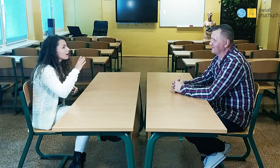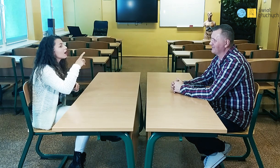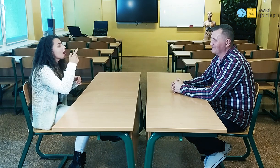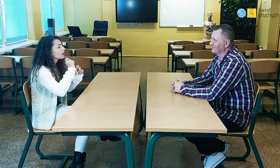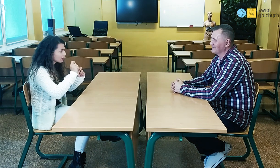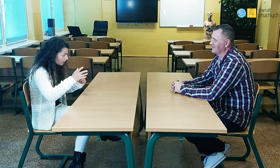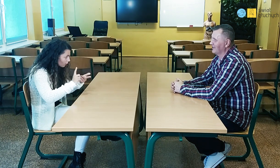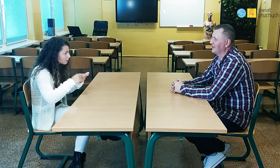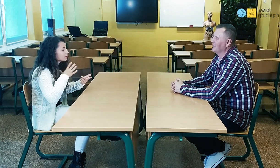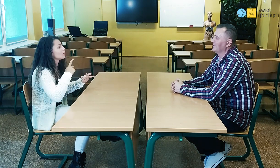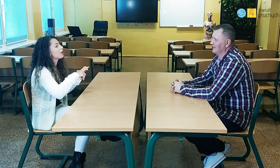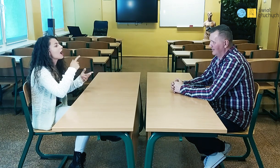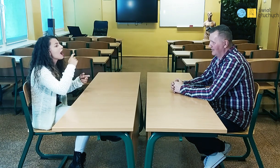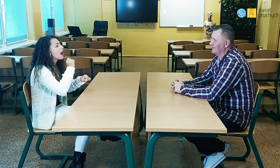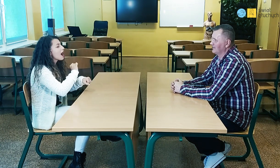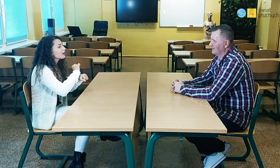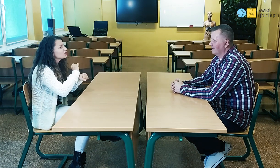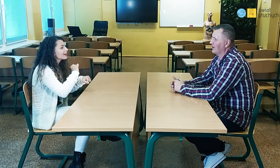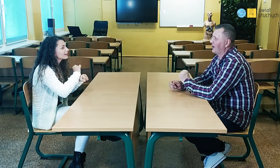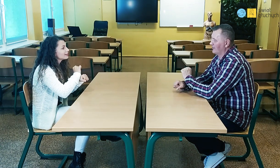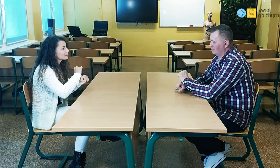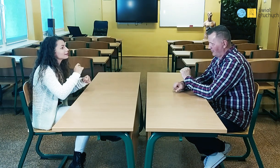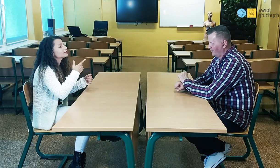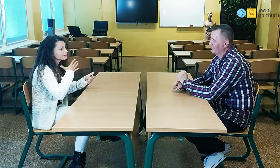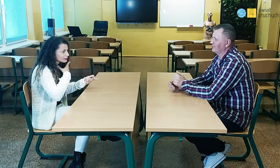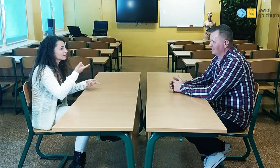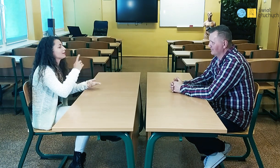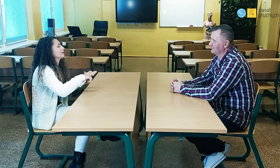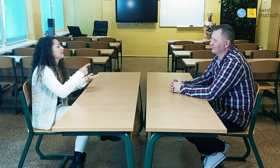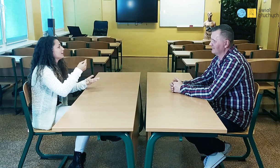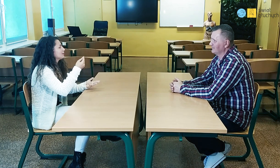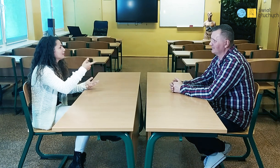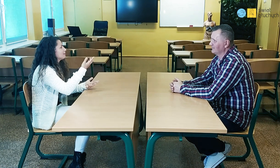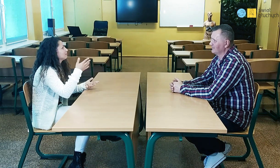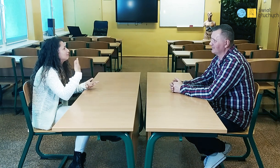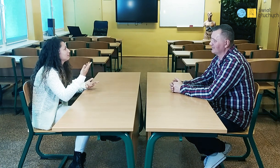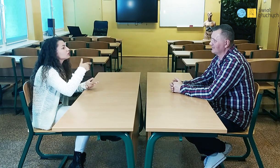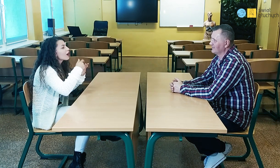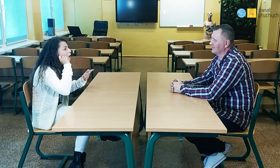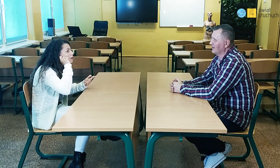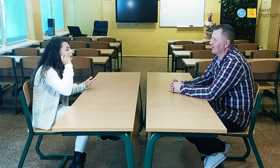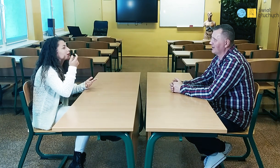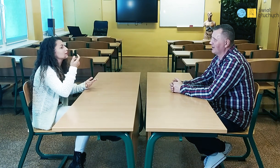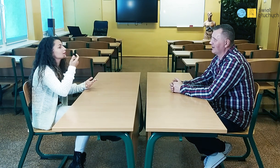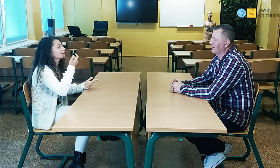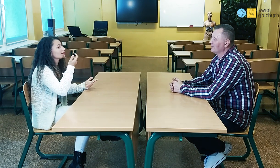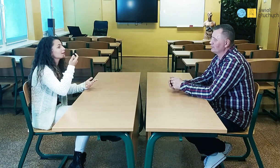Karnawały, Andrzejki miałeś? Tak. Dzień Kobiet?